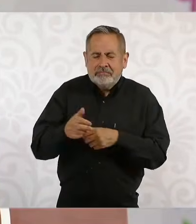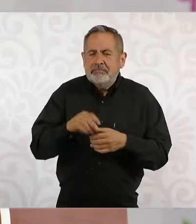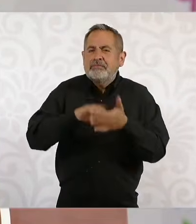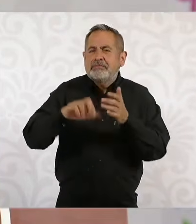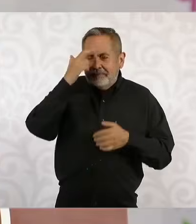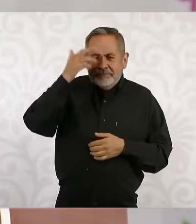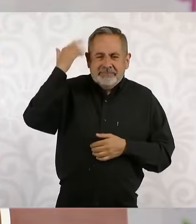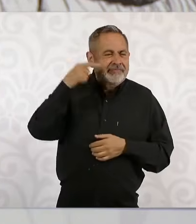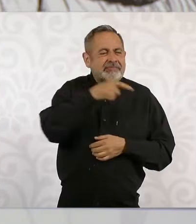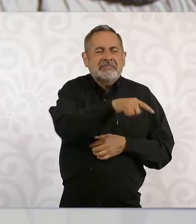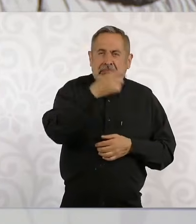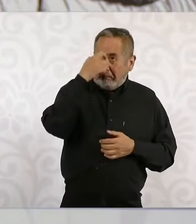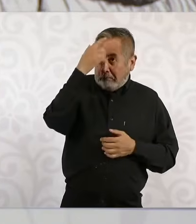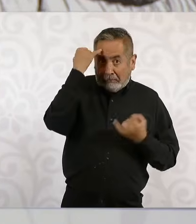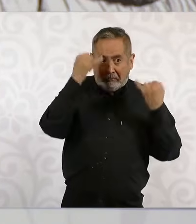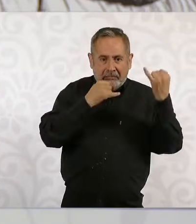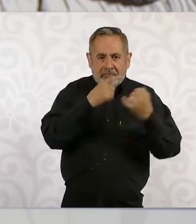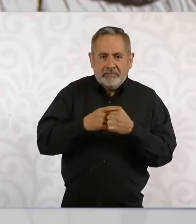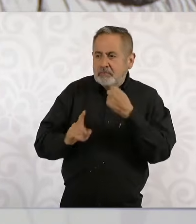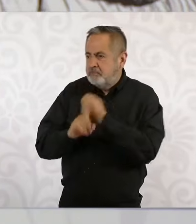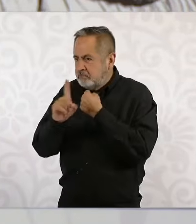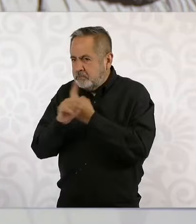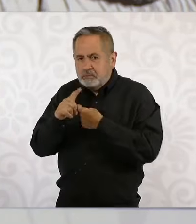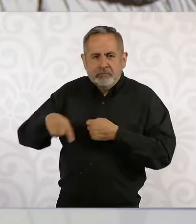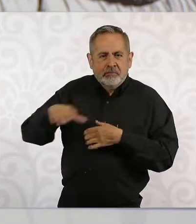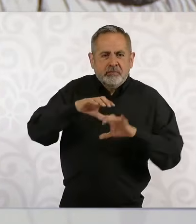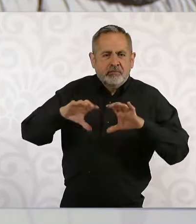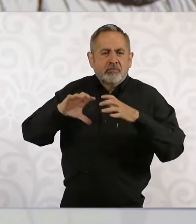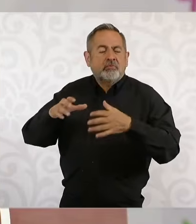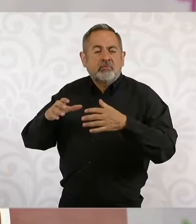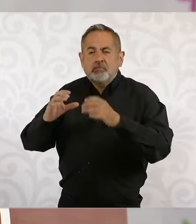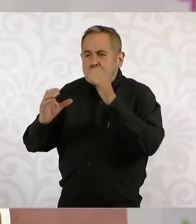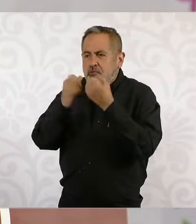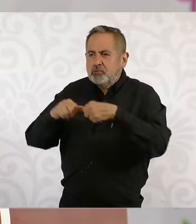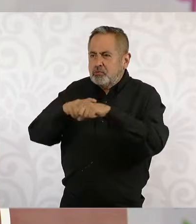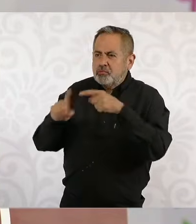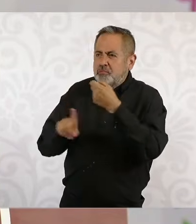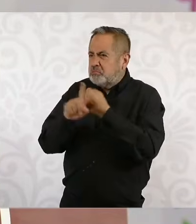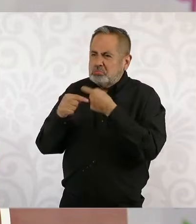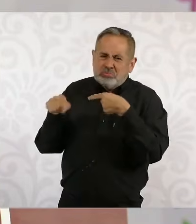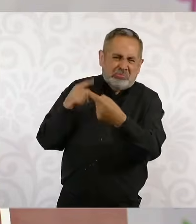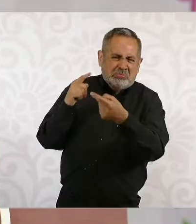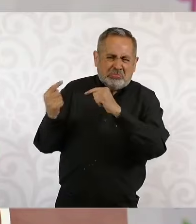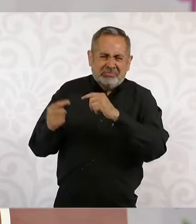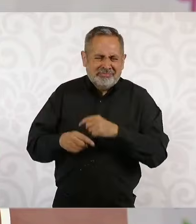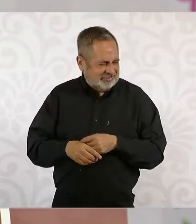había un problema en el área de comunicación social del gobierno. ¿De dónde sacaron eso?